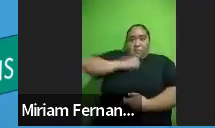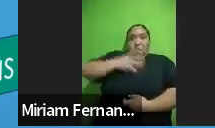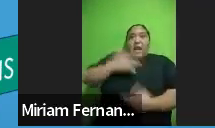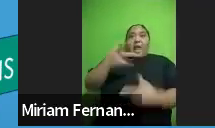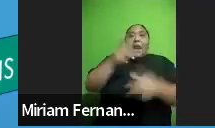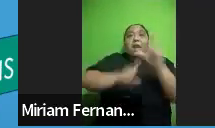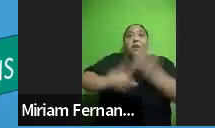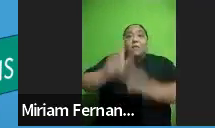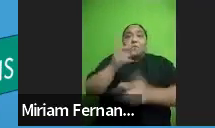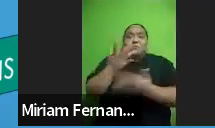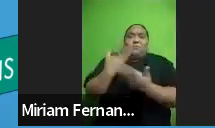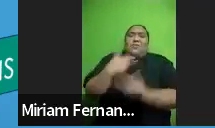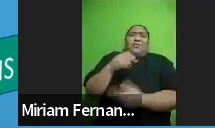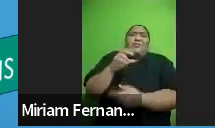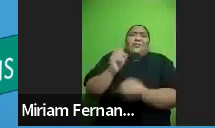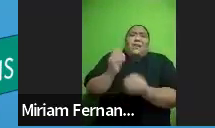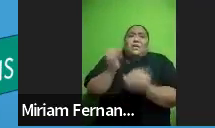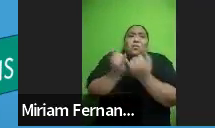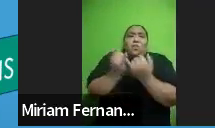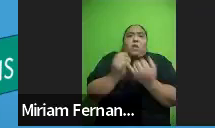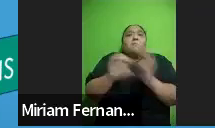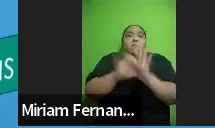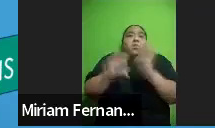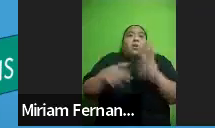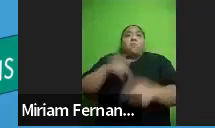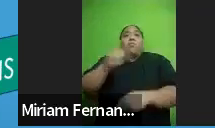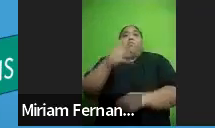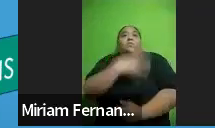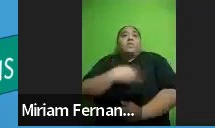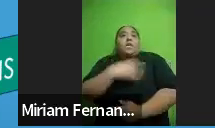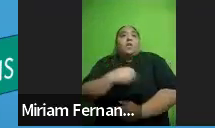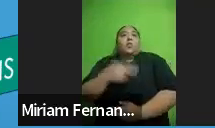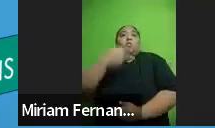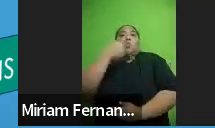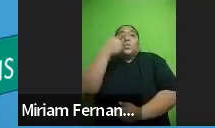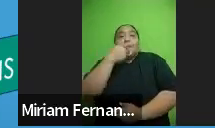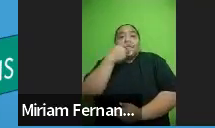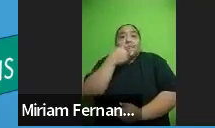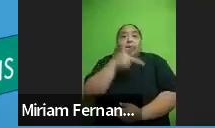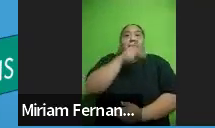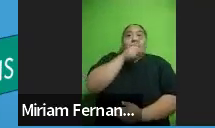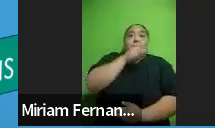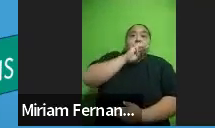esta comunidad. unidad vuelvo a mencionar por ejemplo vuelvo a mencionar por Ejemplo, los hijos oyentes de de padres sordos